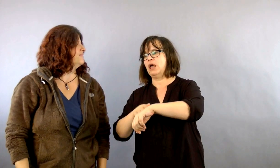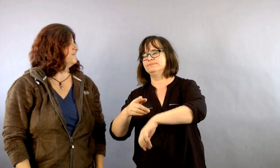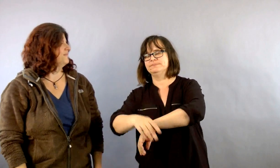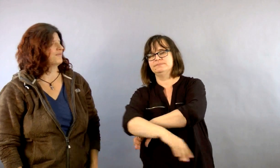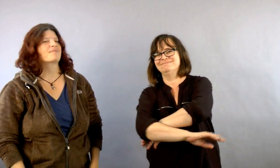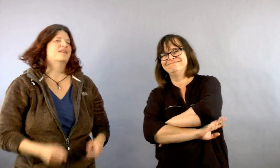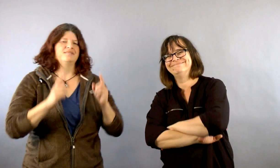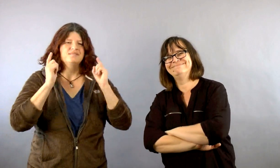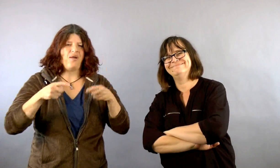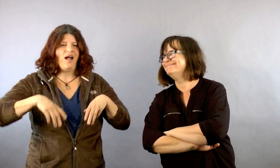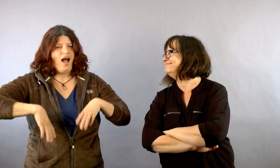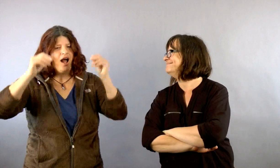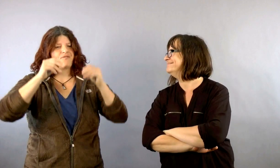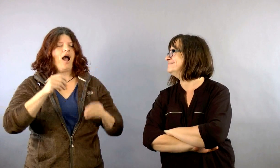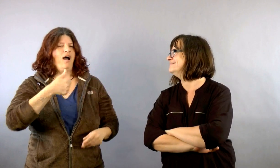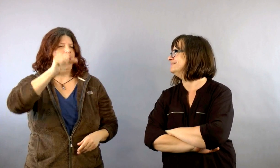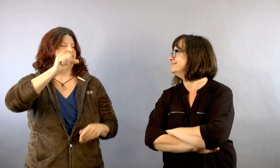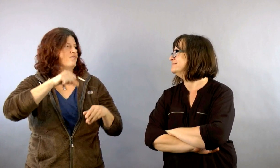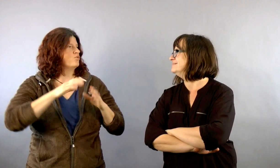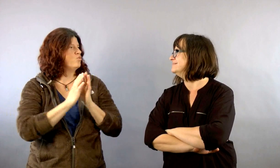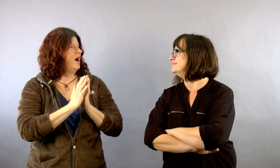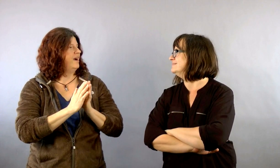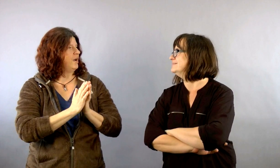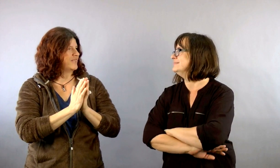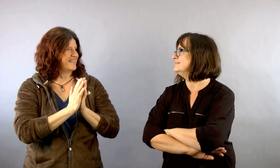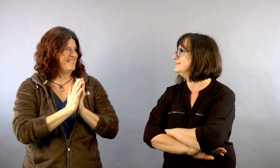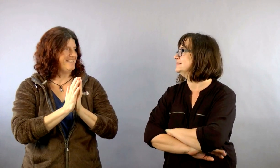Anfang ist um 11 Uhr mit dem Gottesdienst